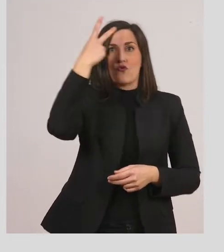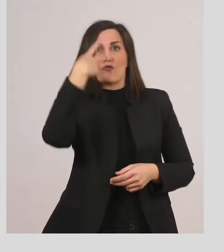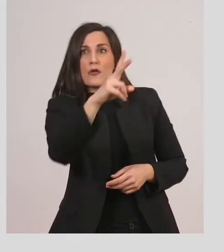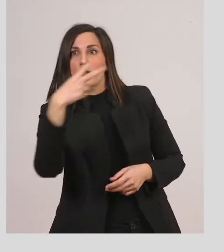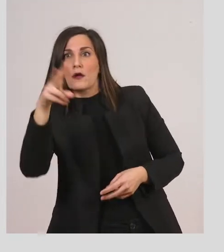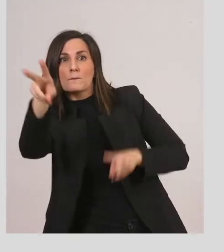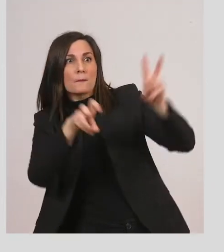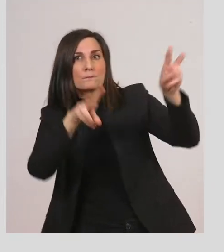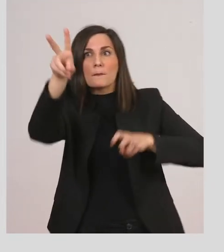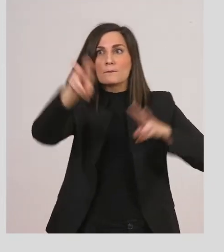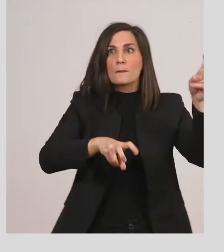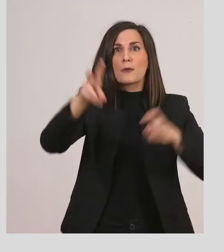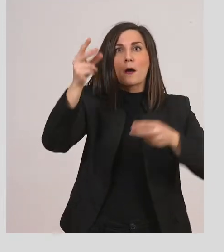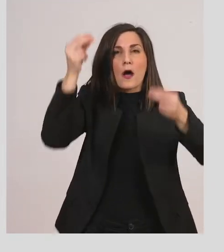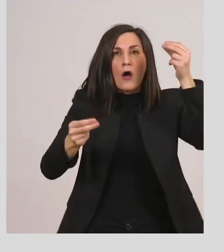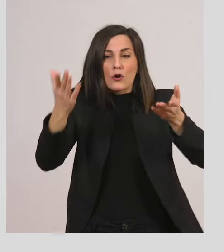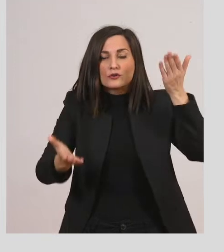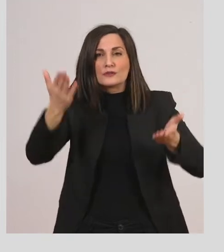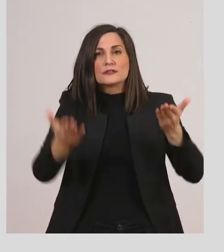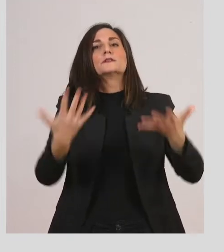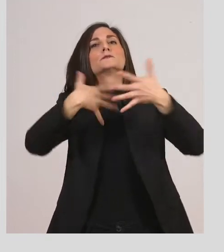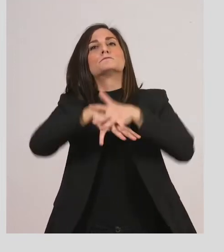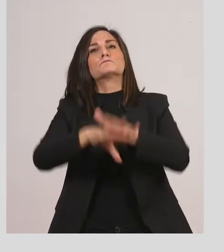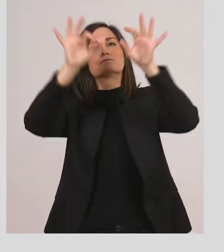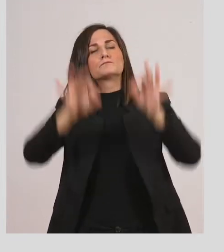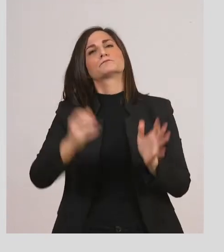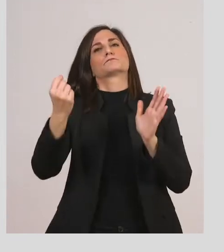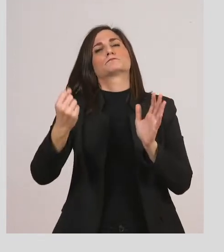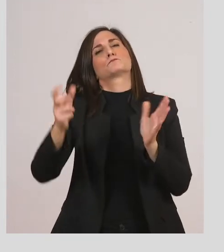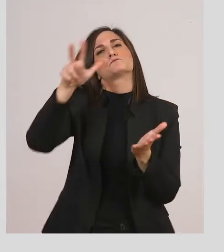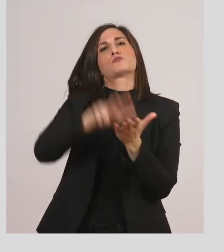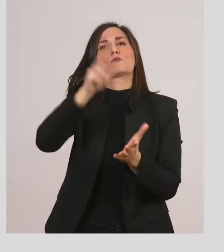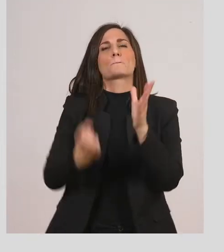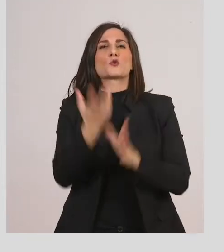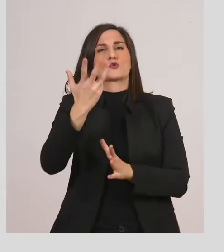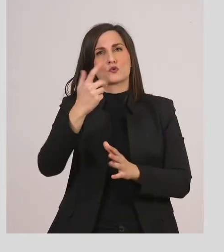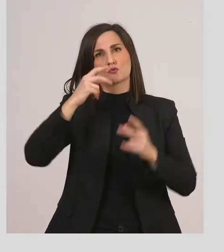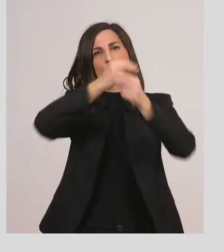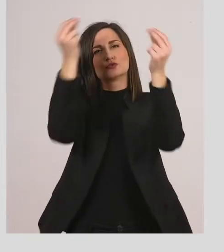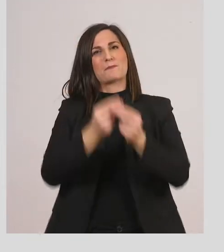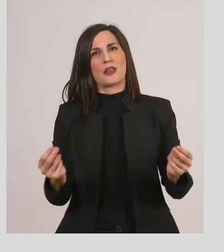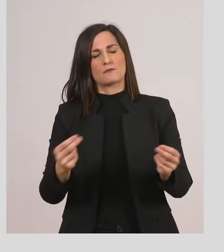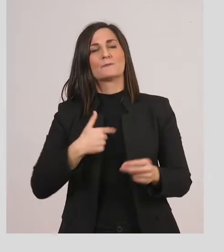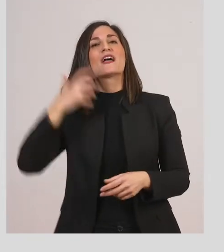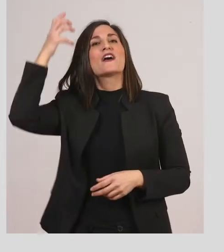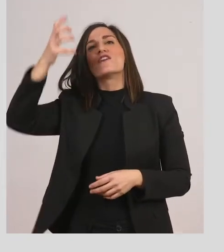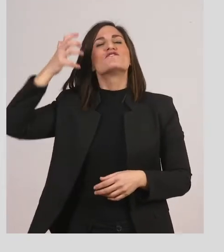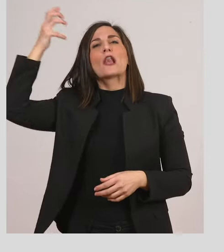και σε μέρος των ιδεών των άλλων. Αυτό είναι κάτι πάρα πολύ σημαντικό στην φιλοσοφία. Το οποίο ονομάζεται διαλεκτική.